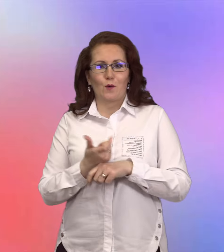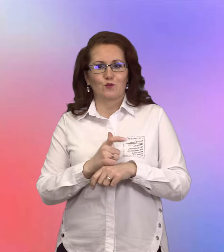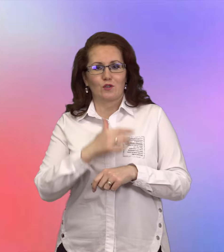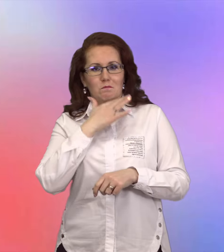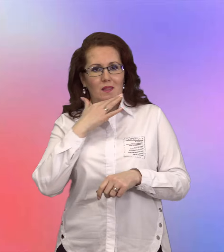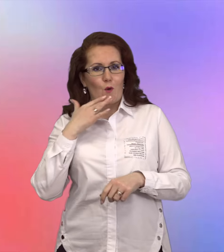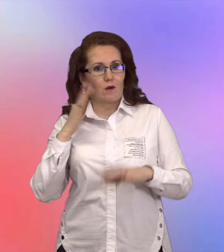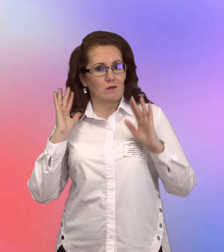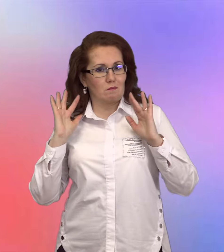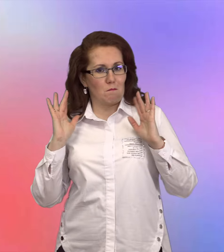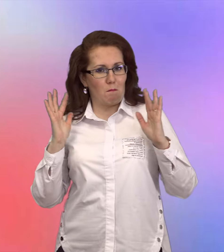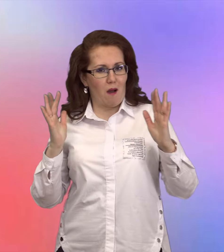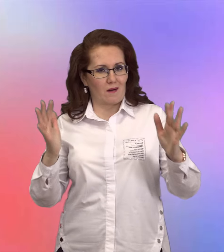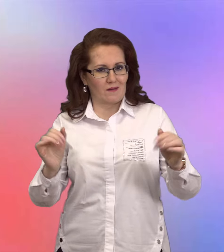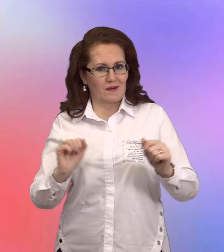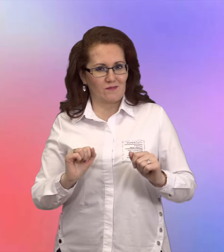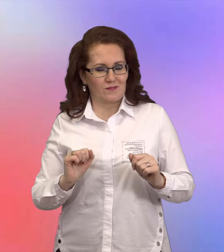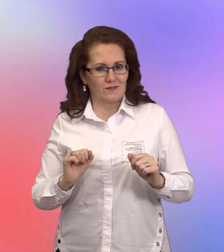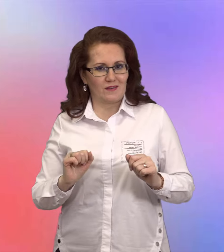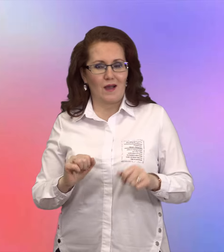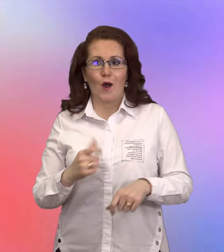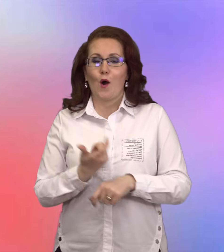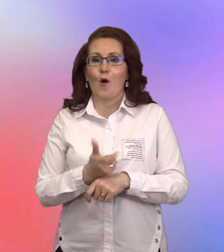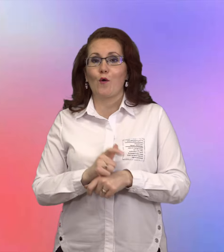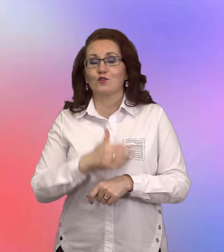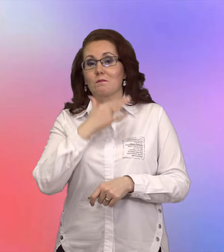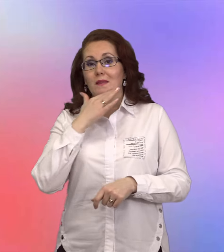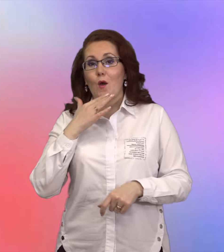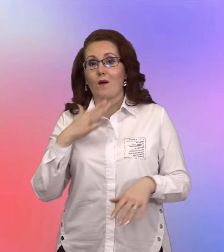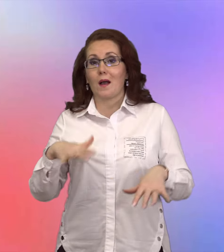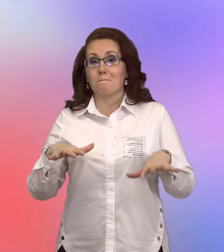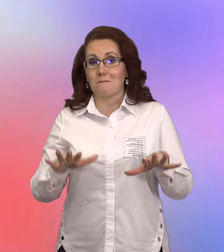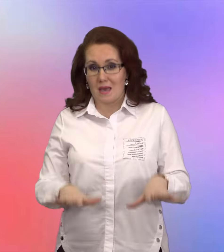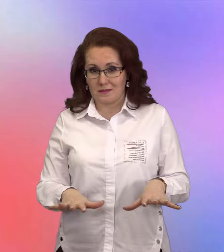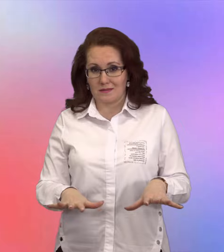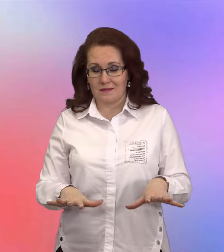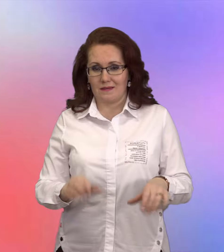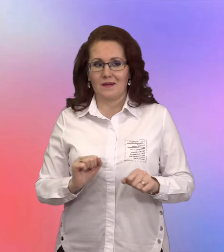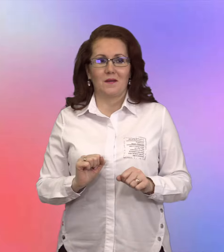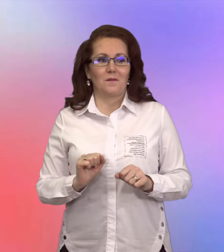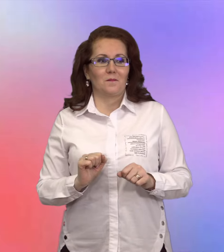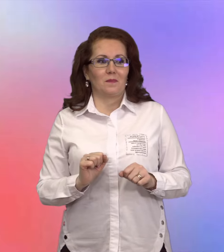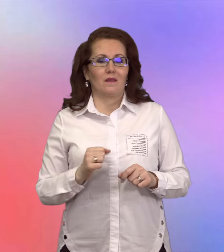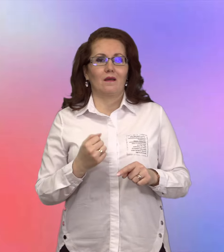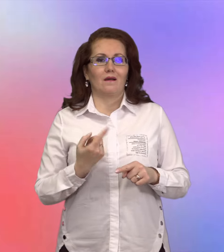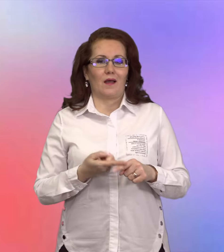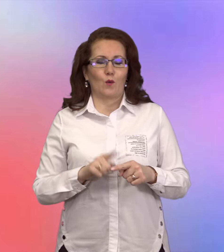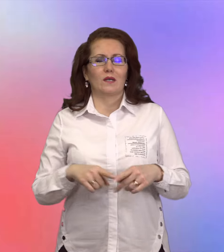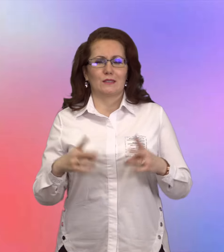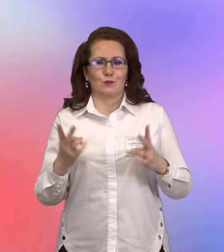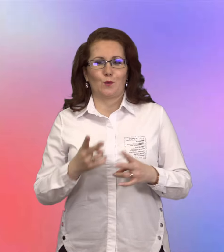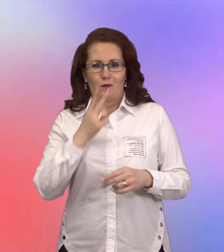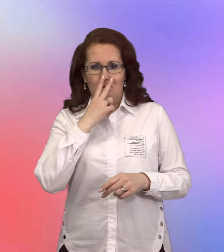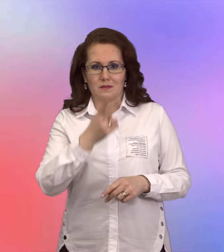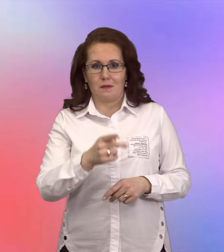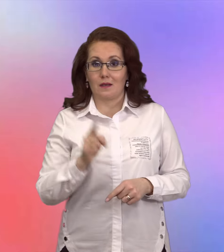В городе очень много парков, очень много мест, которые стоит посмотреть.